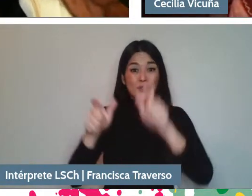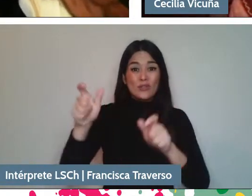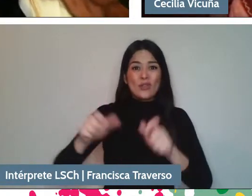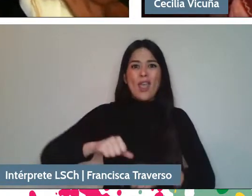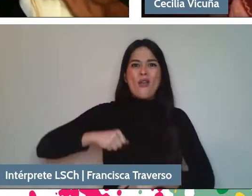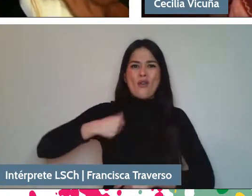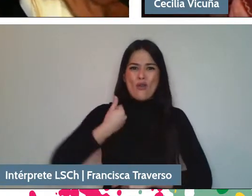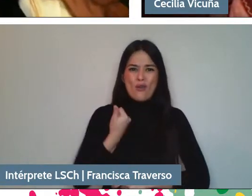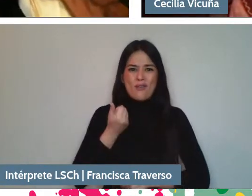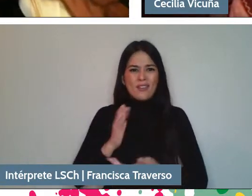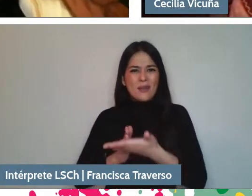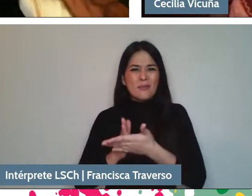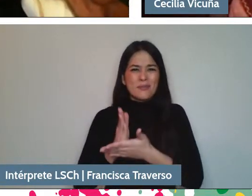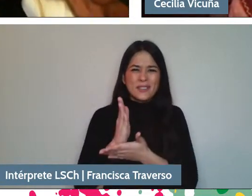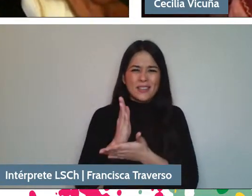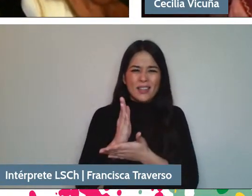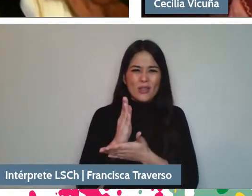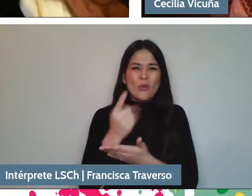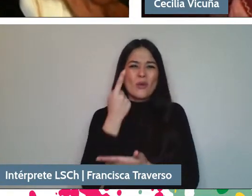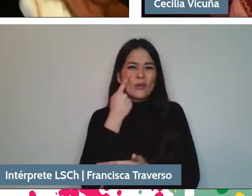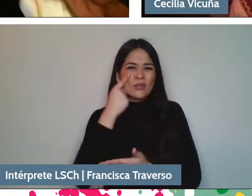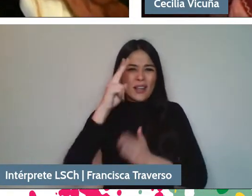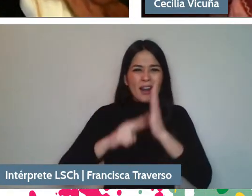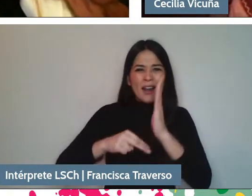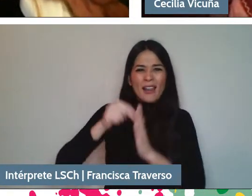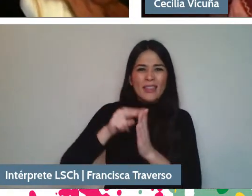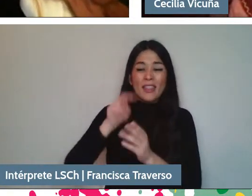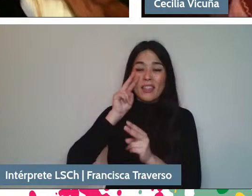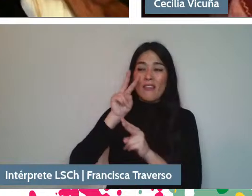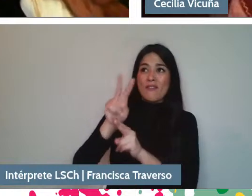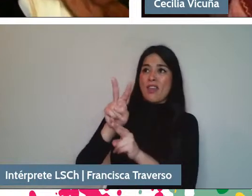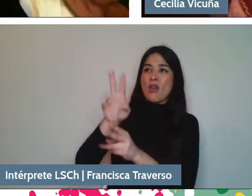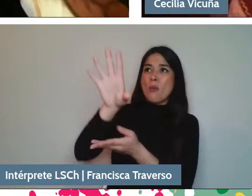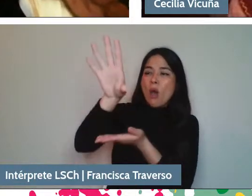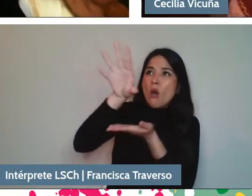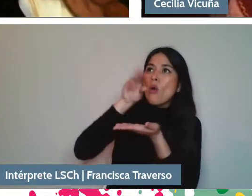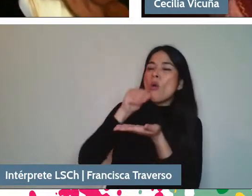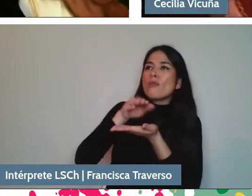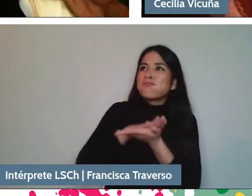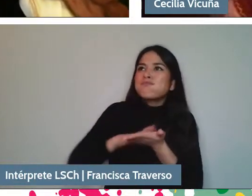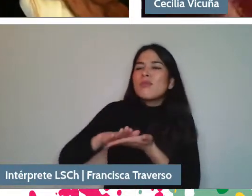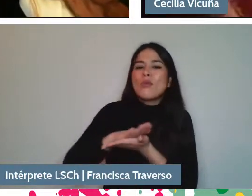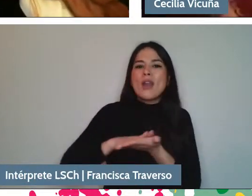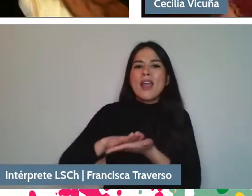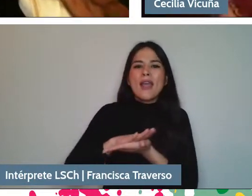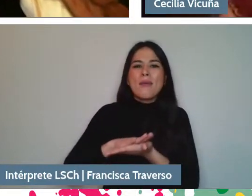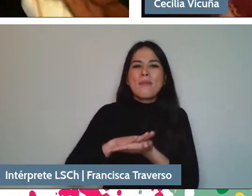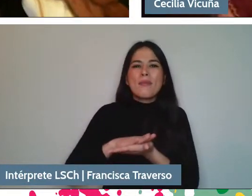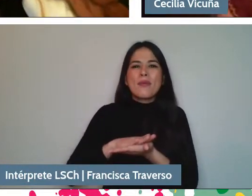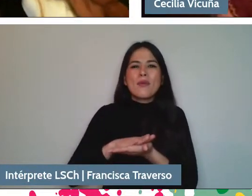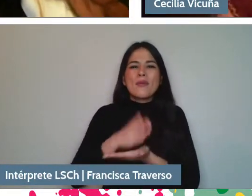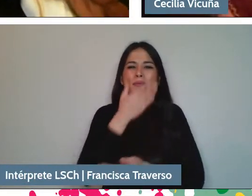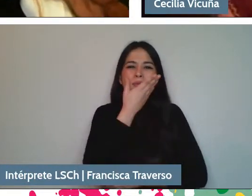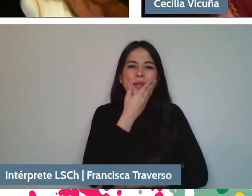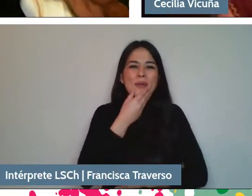Mujeres también que ven en ti un ejemplo maravilloso y que me imagino que deben estar en este momento conectadas